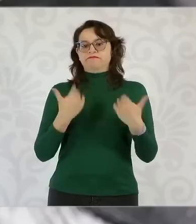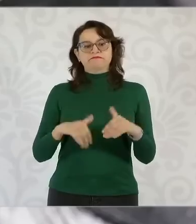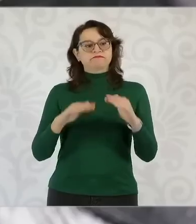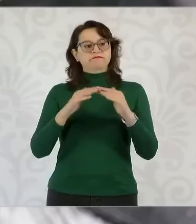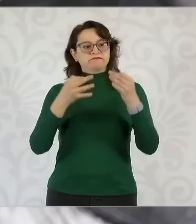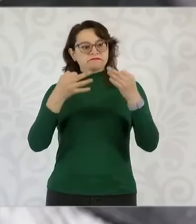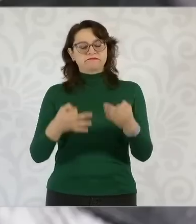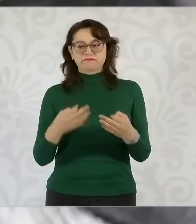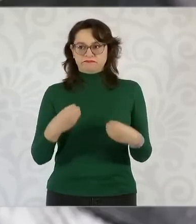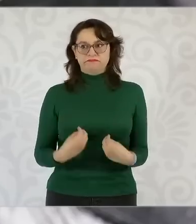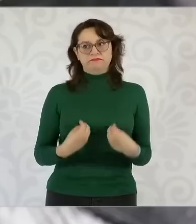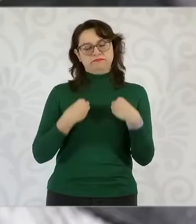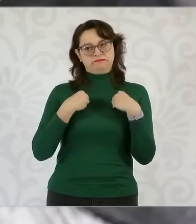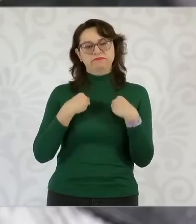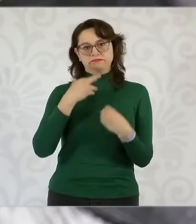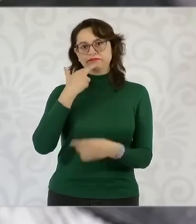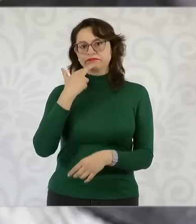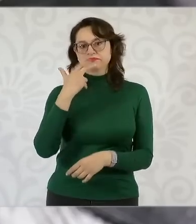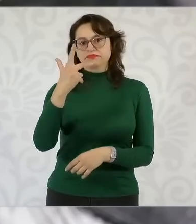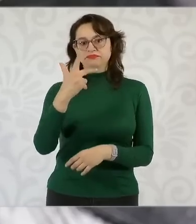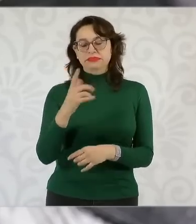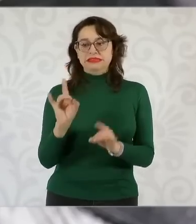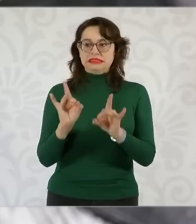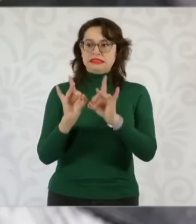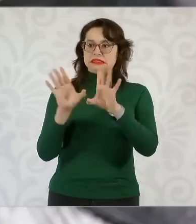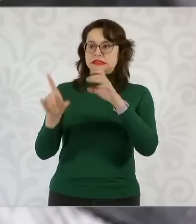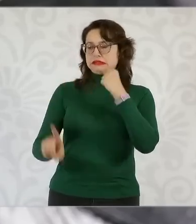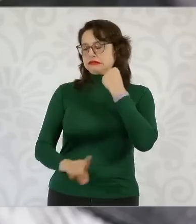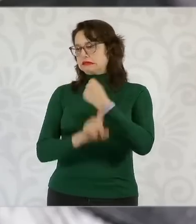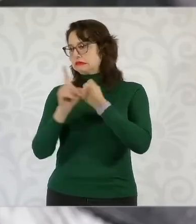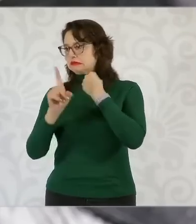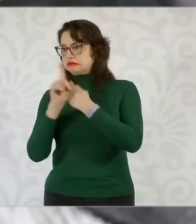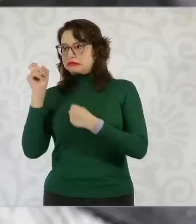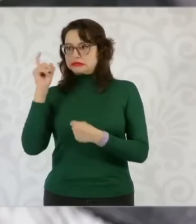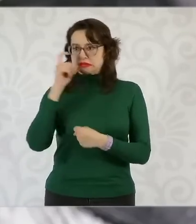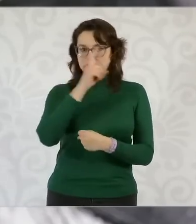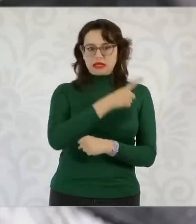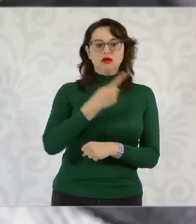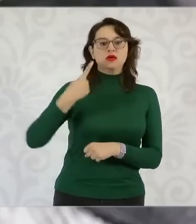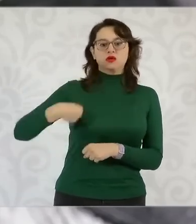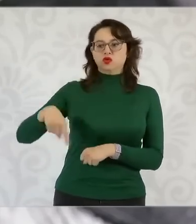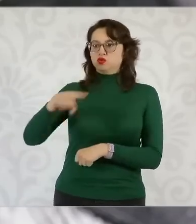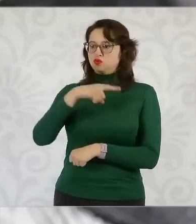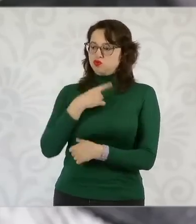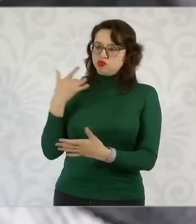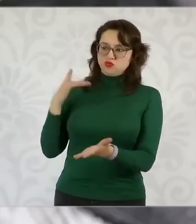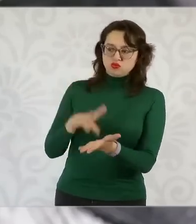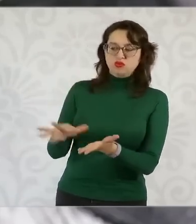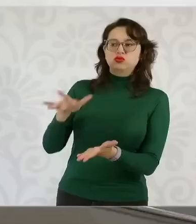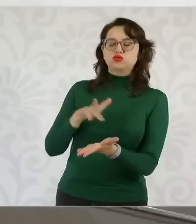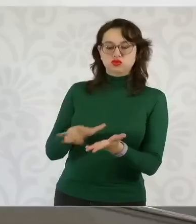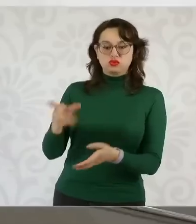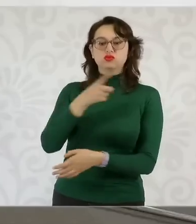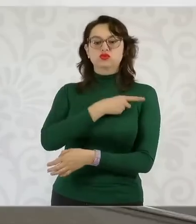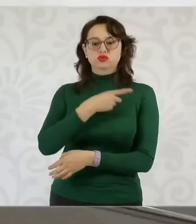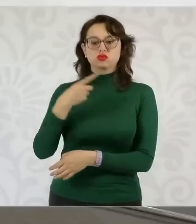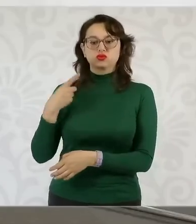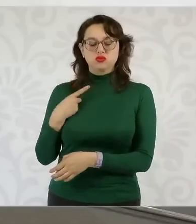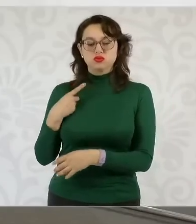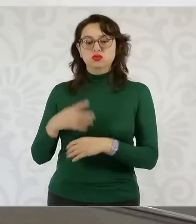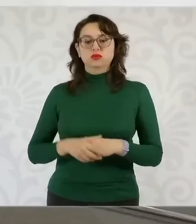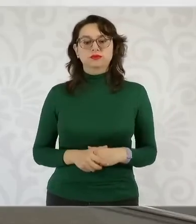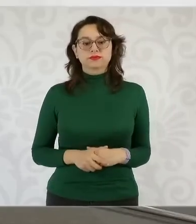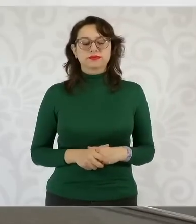vidas y en momentos de crisis es cuando nosotros debemos de estar más presentes pues presidenta